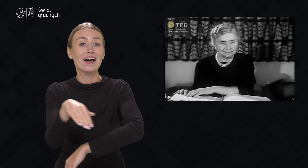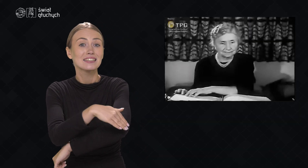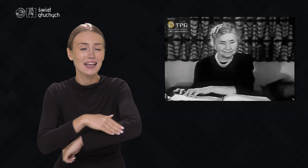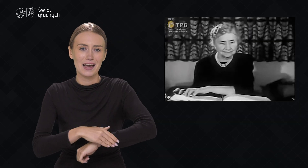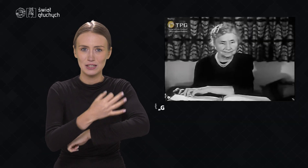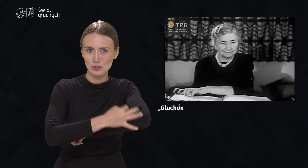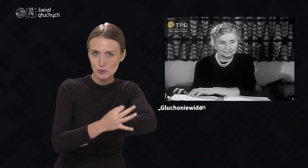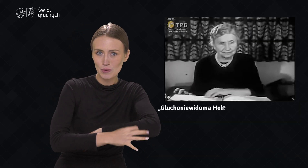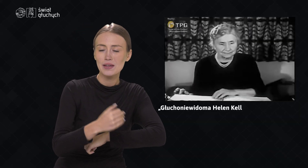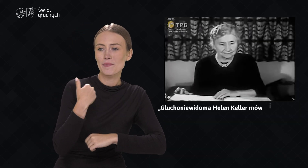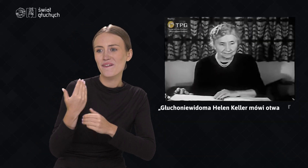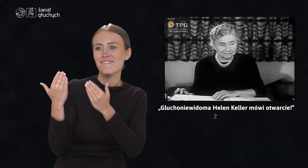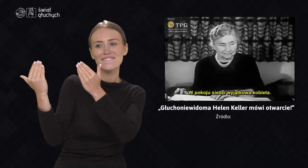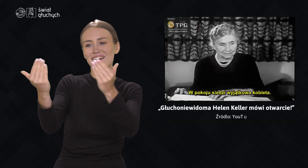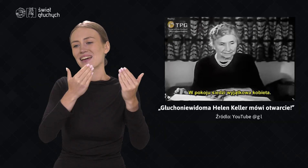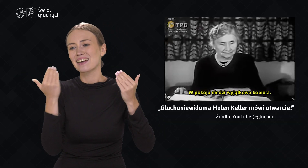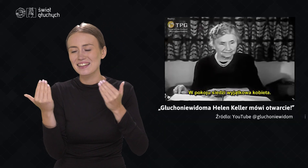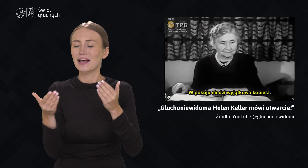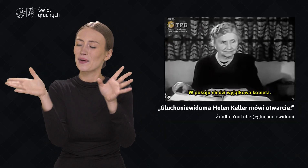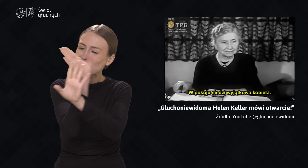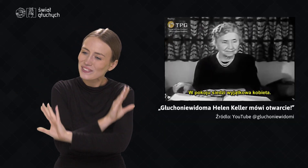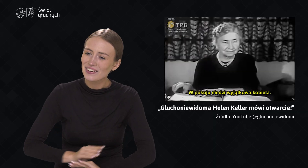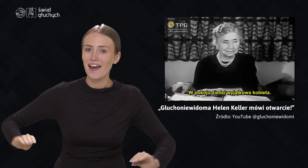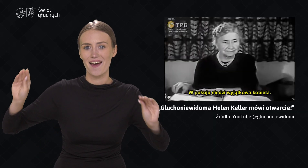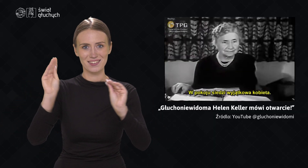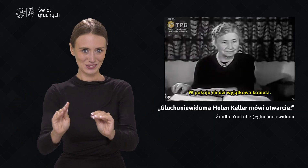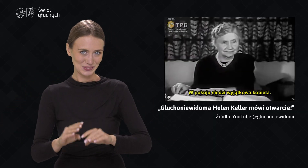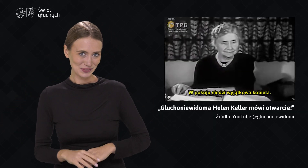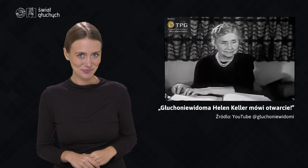a na zagranicznych uczelniach była witana z wielkimi zaszczytami i honorami.